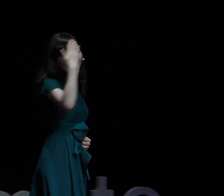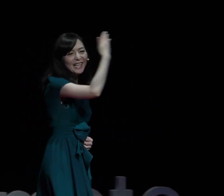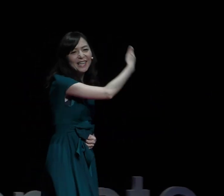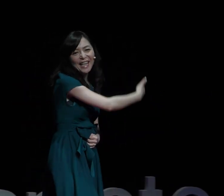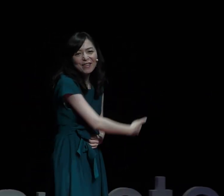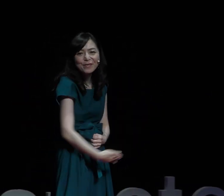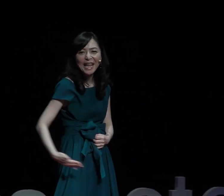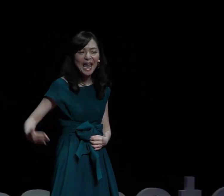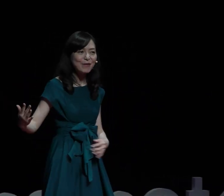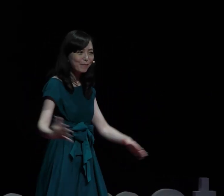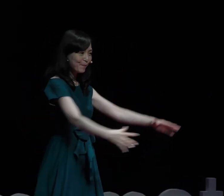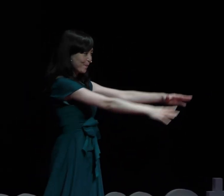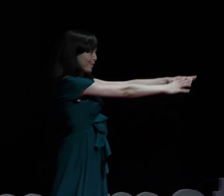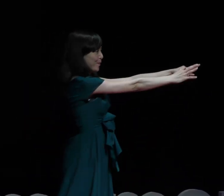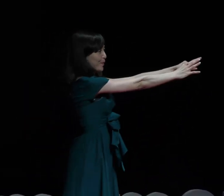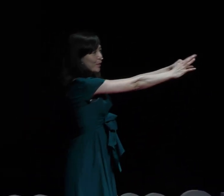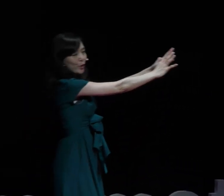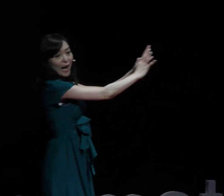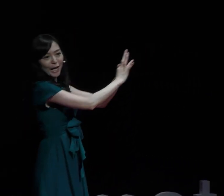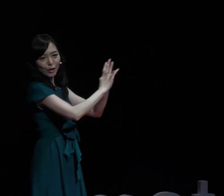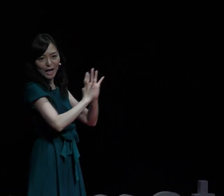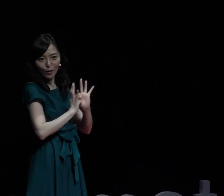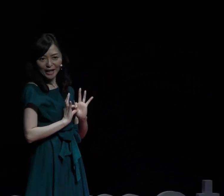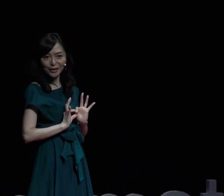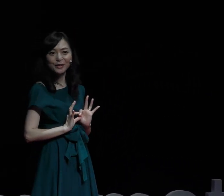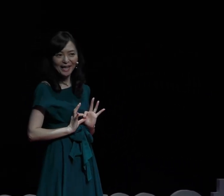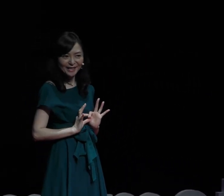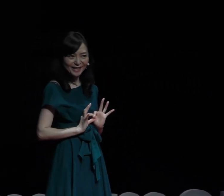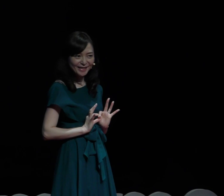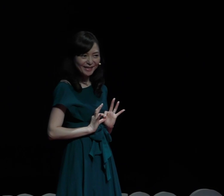comienzan a poder transmitir con todo el cuerpo.